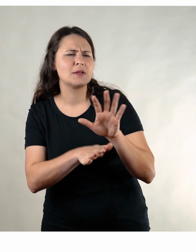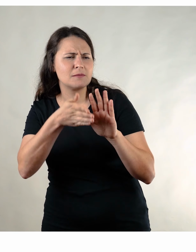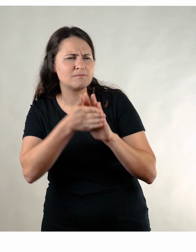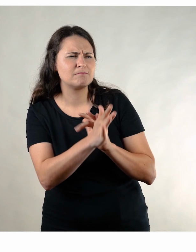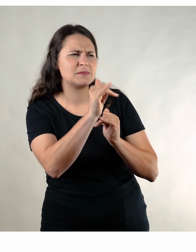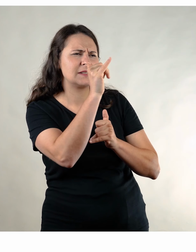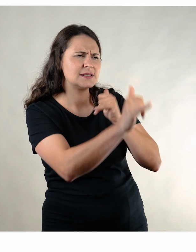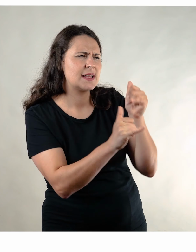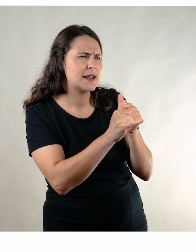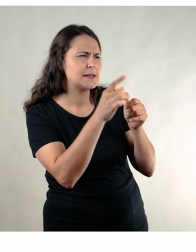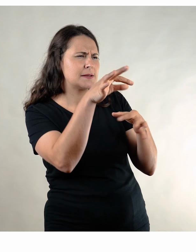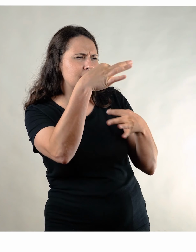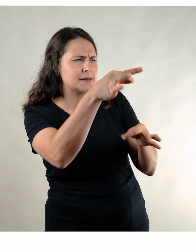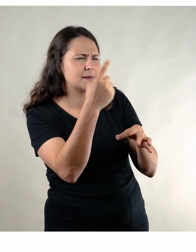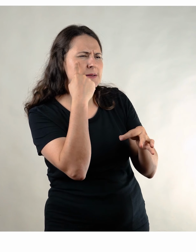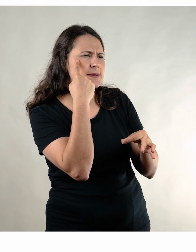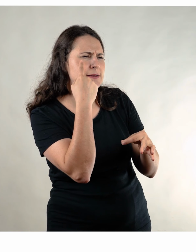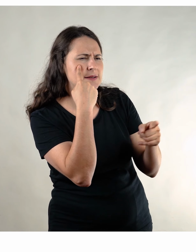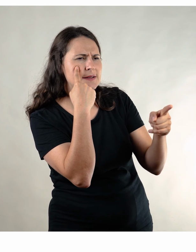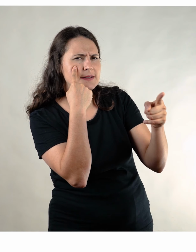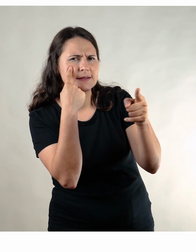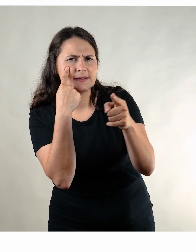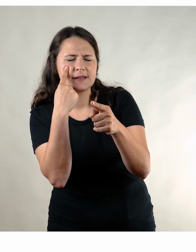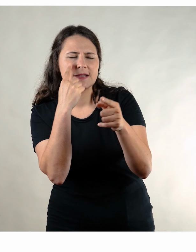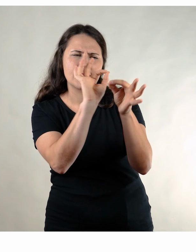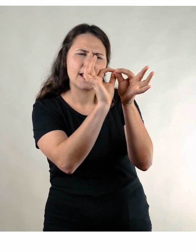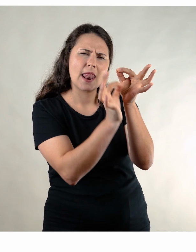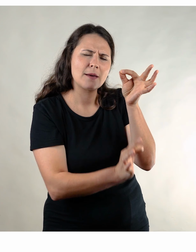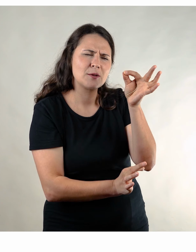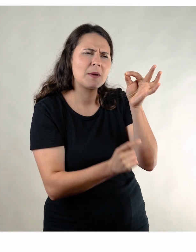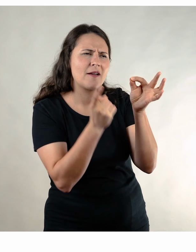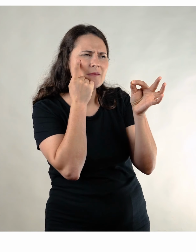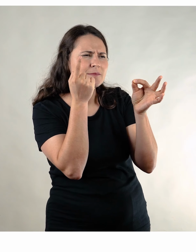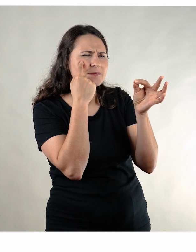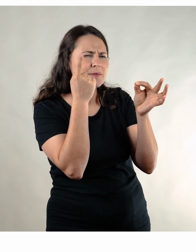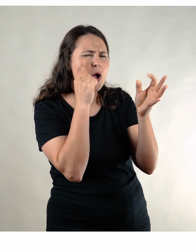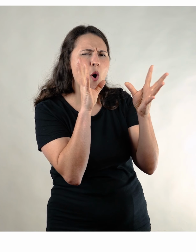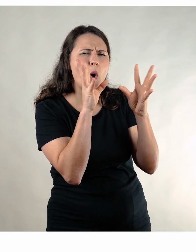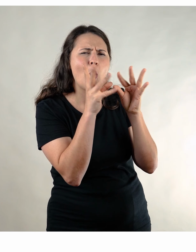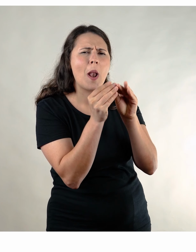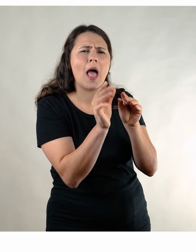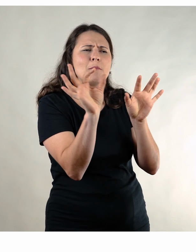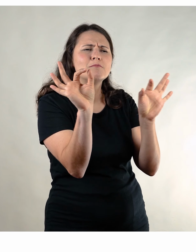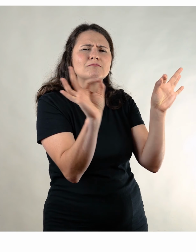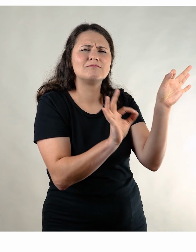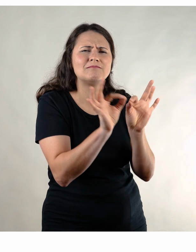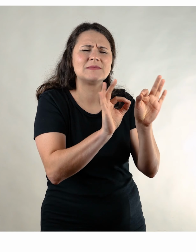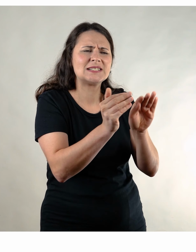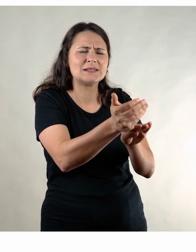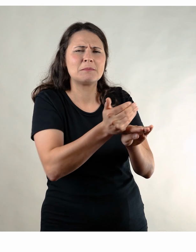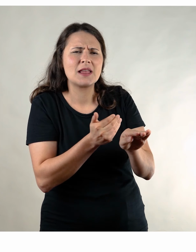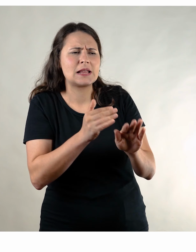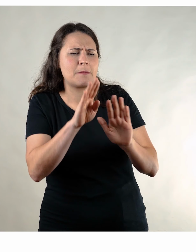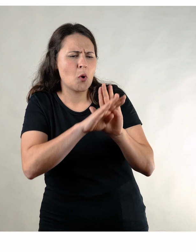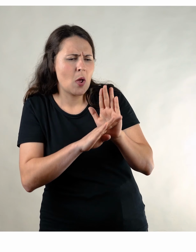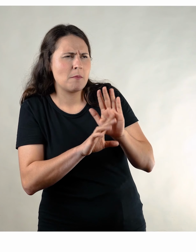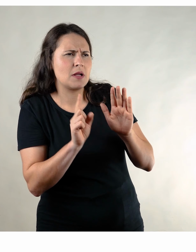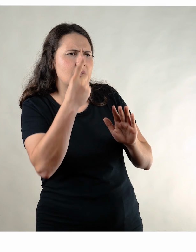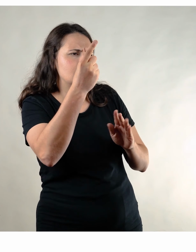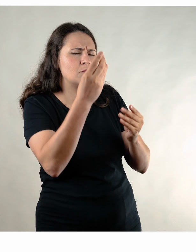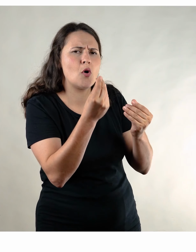και ερευνούν όλες τις παραμέτρους των ταξιδιών που προγραμματίζουν.